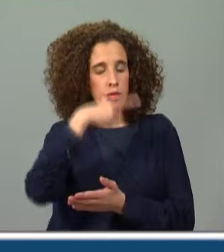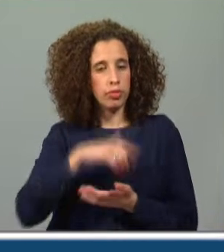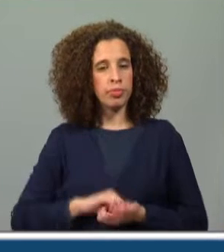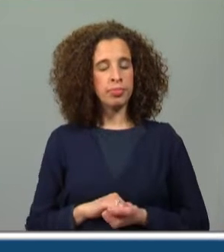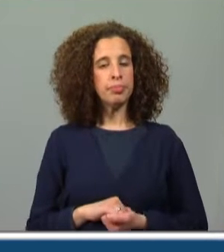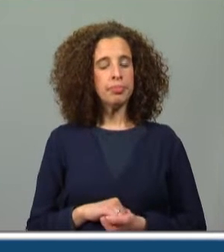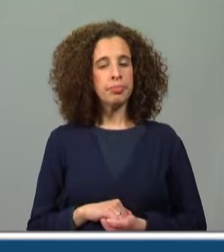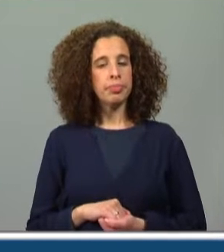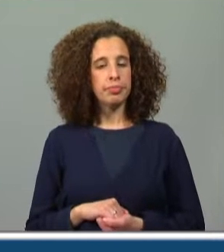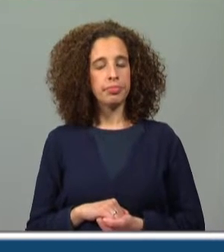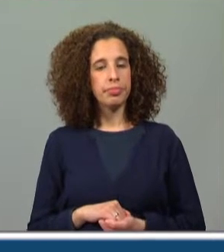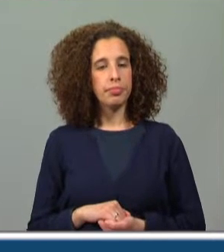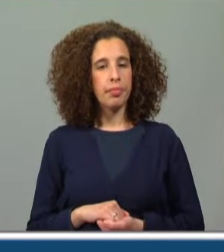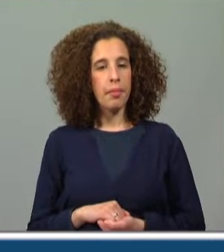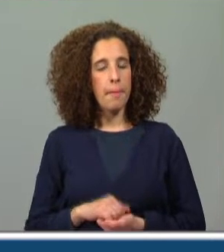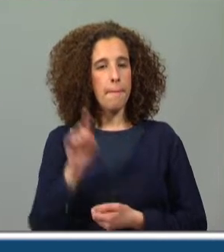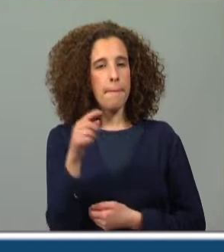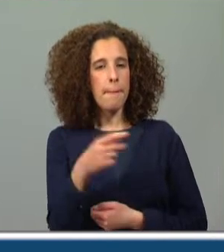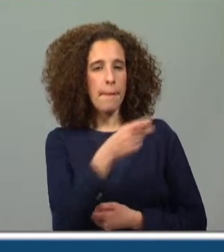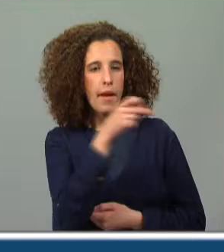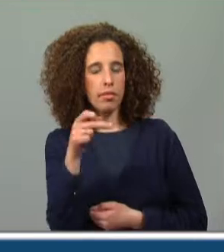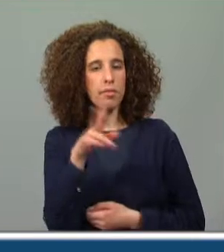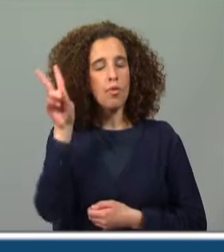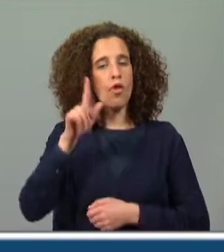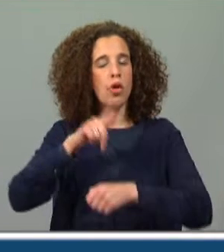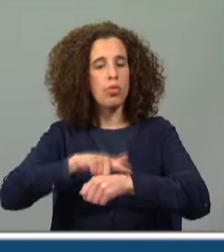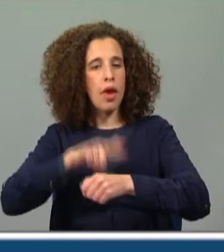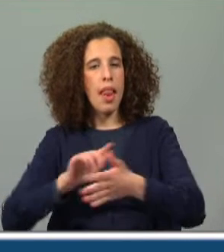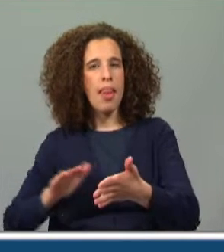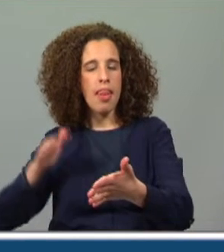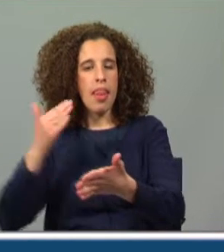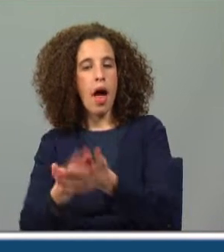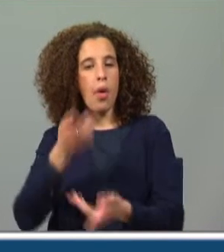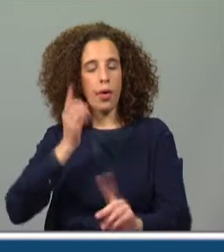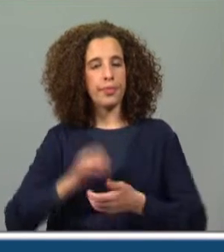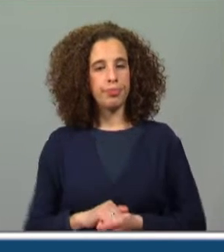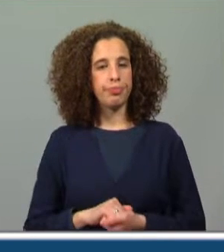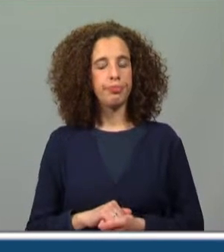parágrafos e do conto esta expressão com valor temporal que nos mostra o quê 段落和故事中的這個表達時間價值向我們展示了什麼